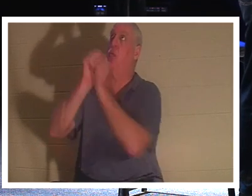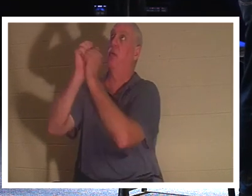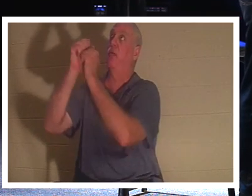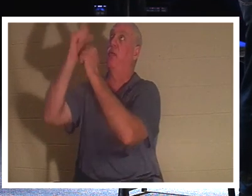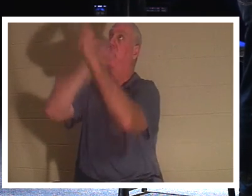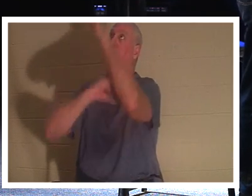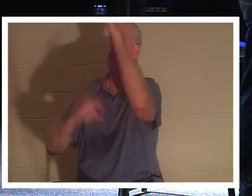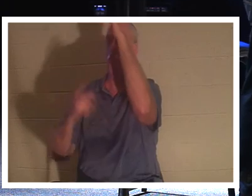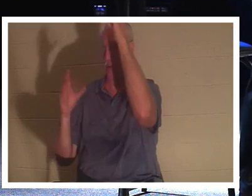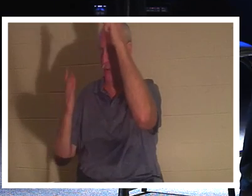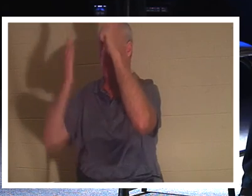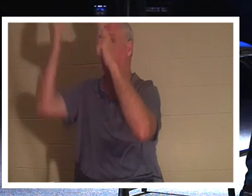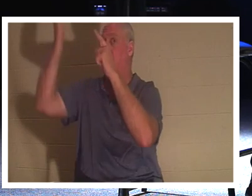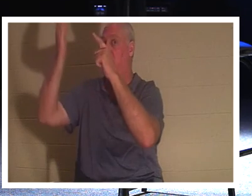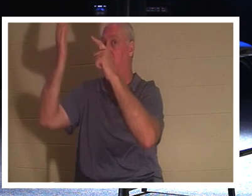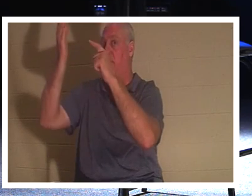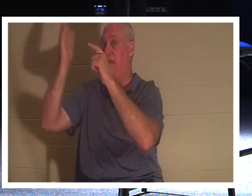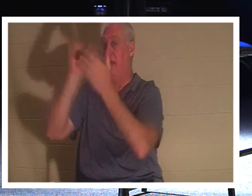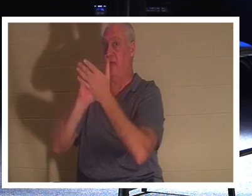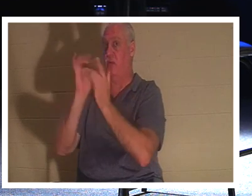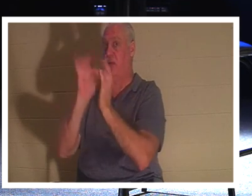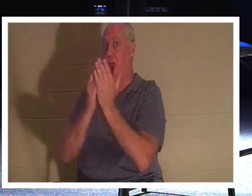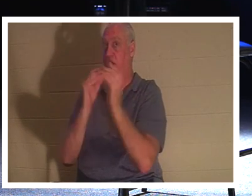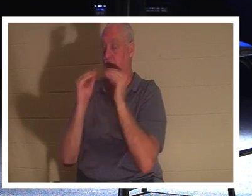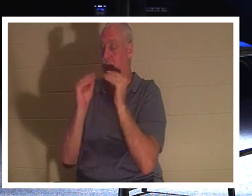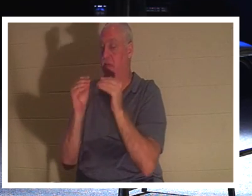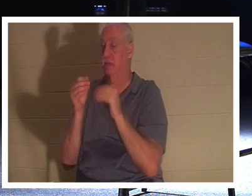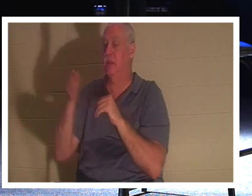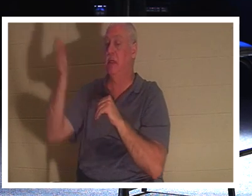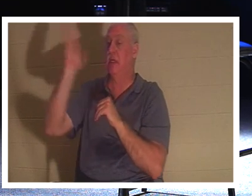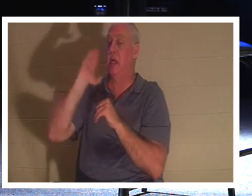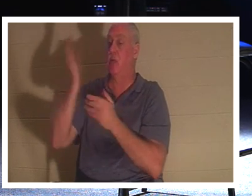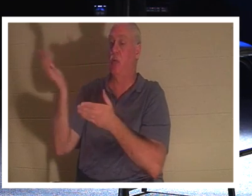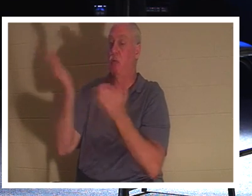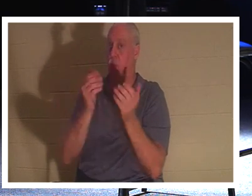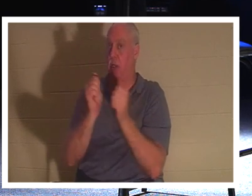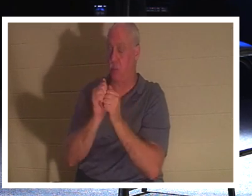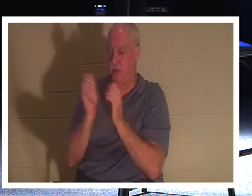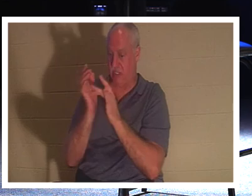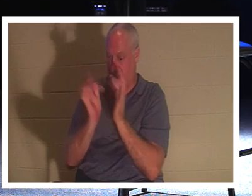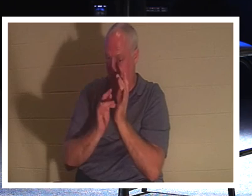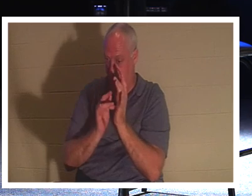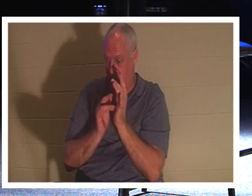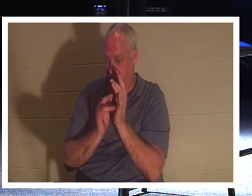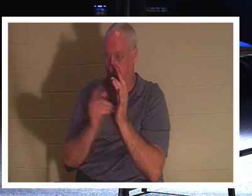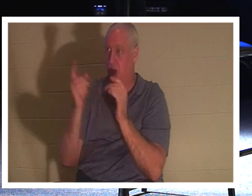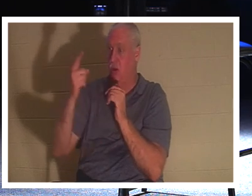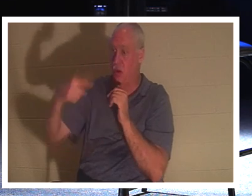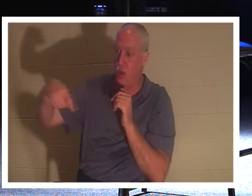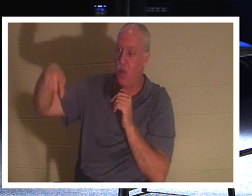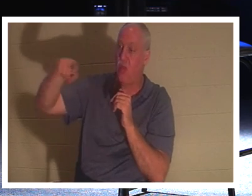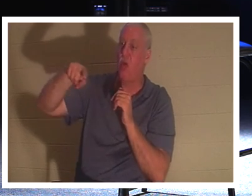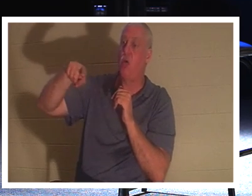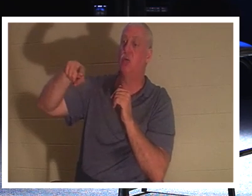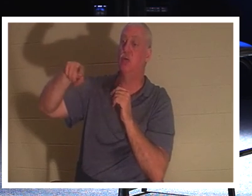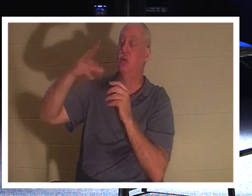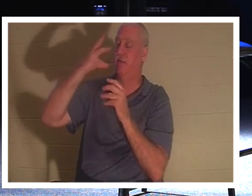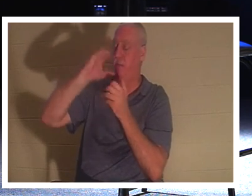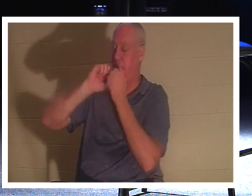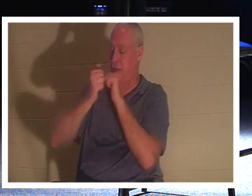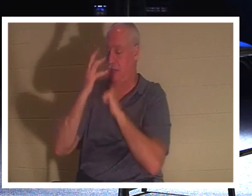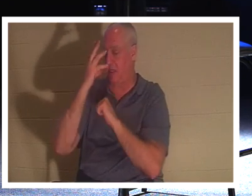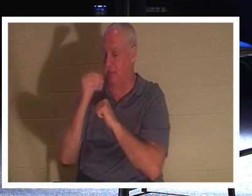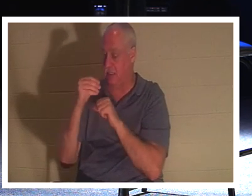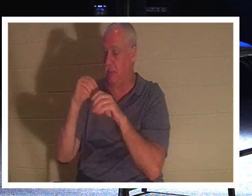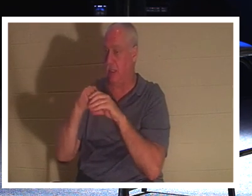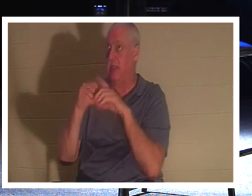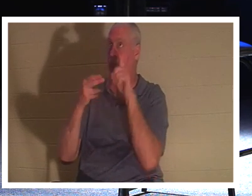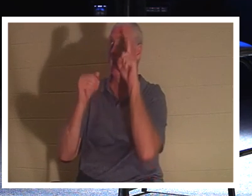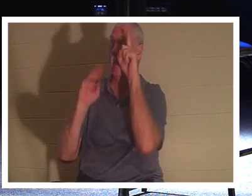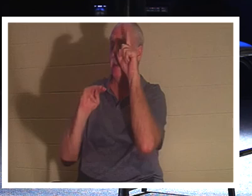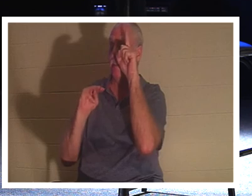が聖書が教えていることです。神は、ご自分のうちに眠っている人々をイエスとともに連れて来られます。